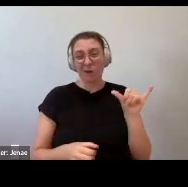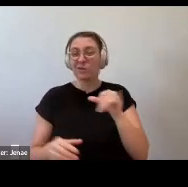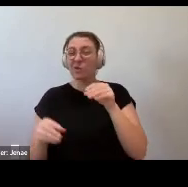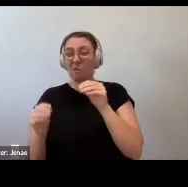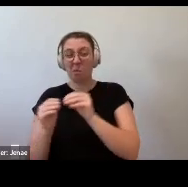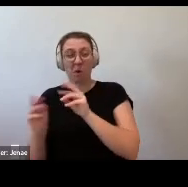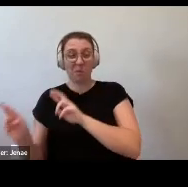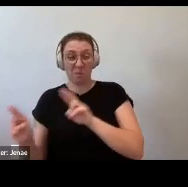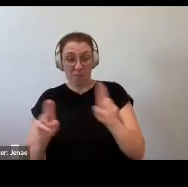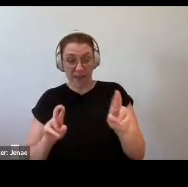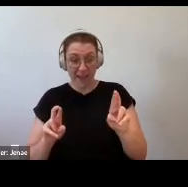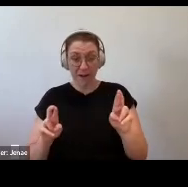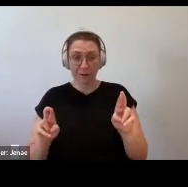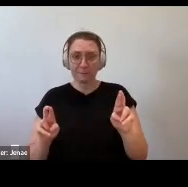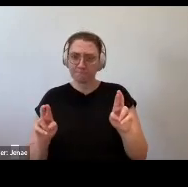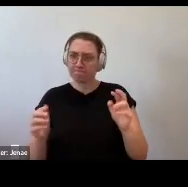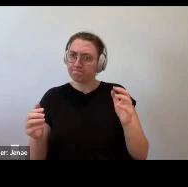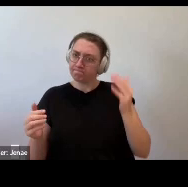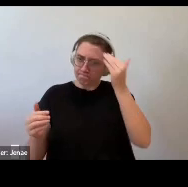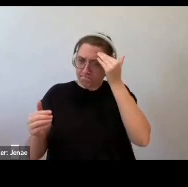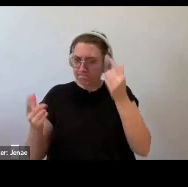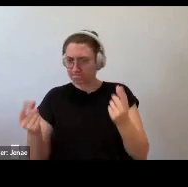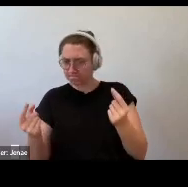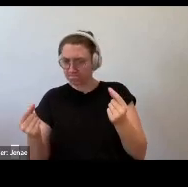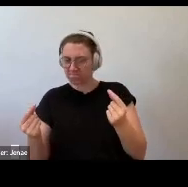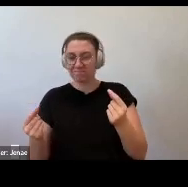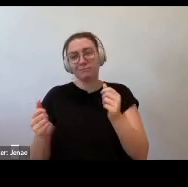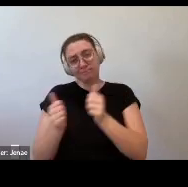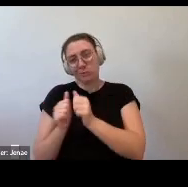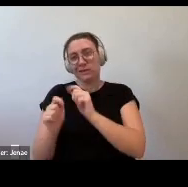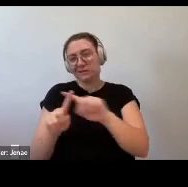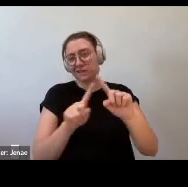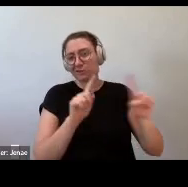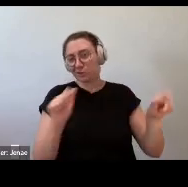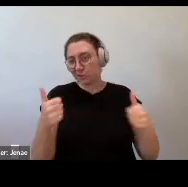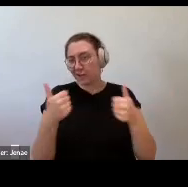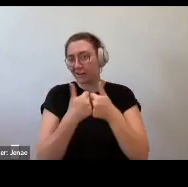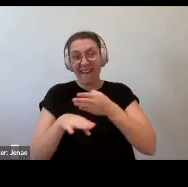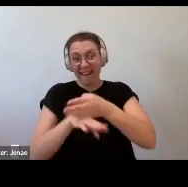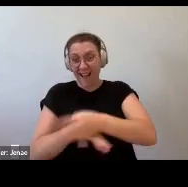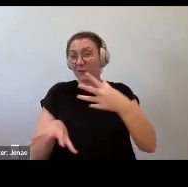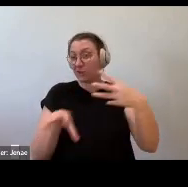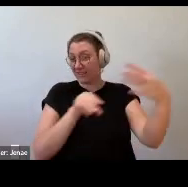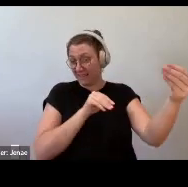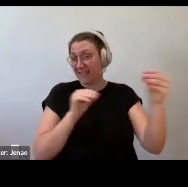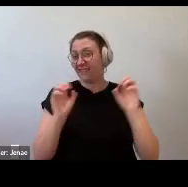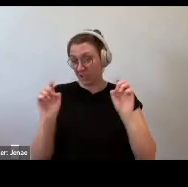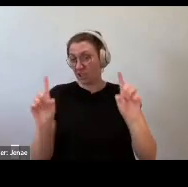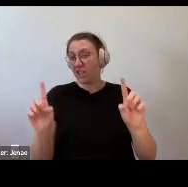y equipados para afrontar los desafíos que les esperan al salir de nuestros entornos educativos.